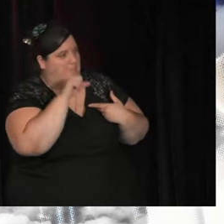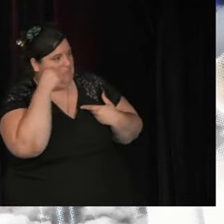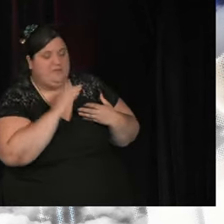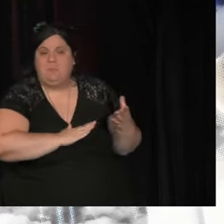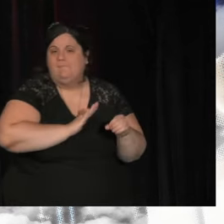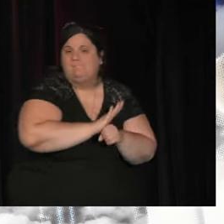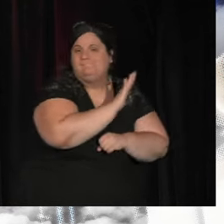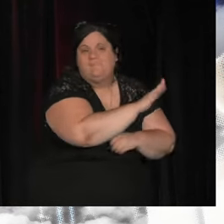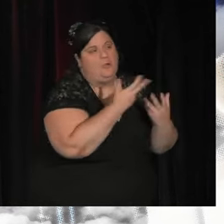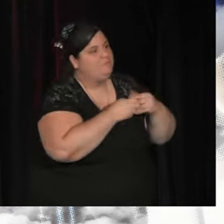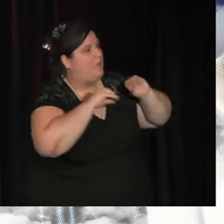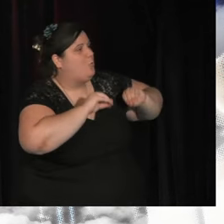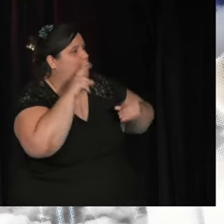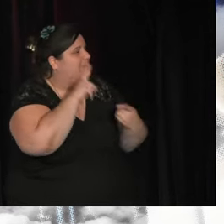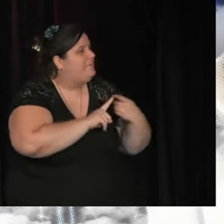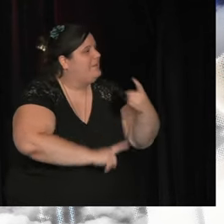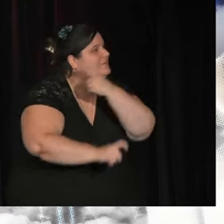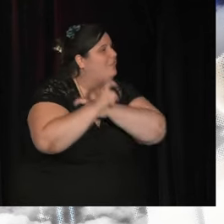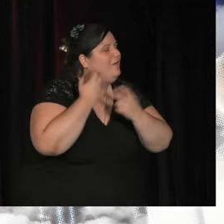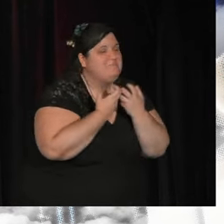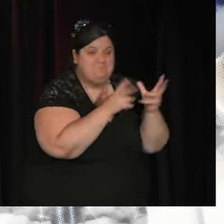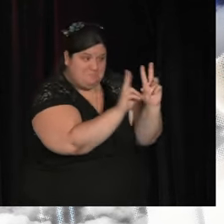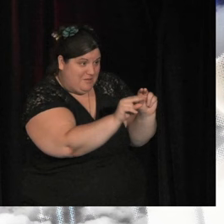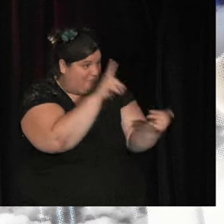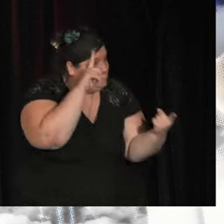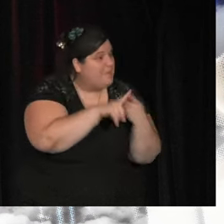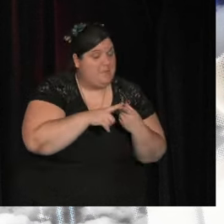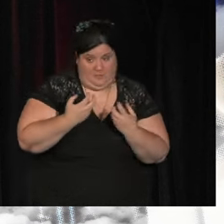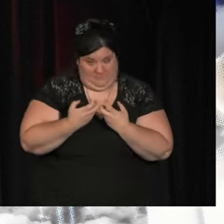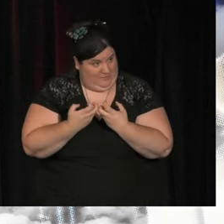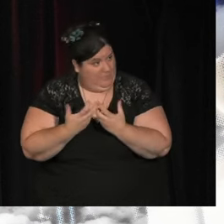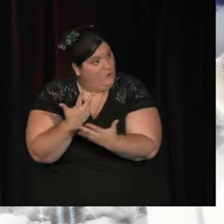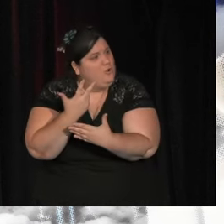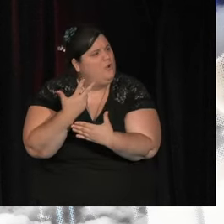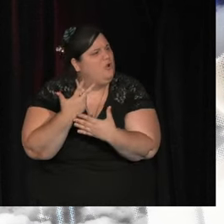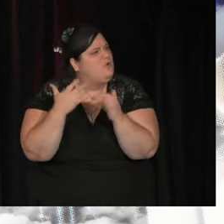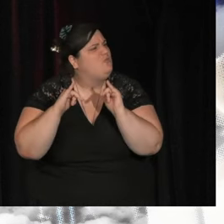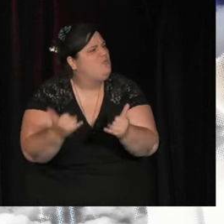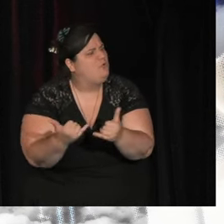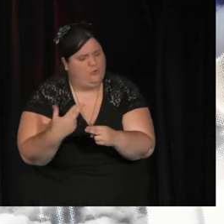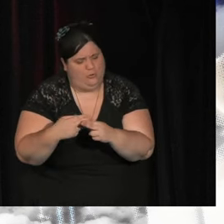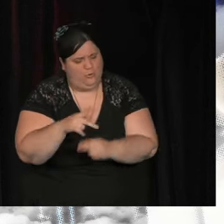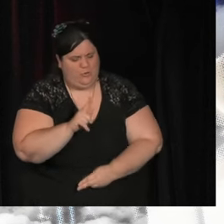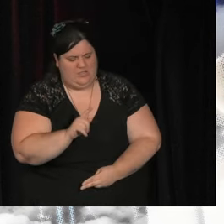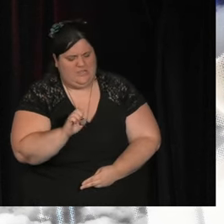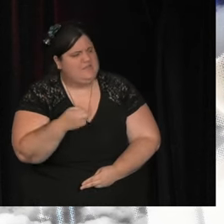jeune et tout, je suis trop dans le move" et je leur parlais de Genshin Impact et ils m'ont regardé tous avec des grands yeux genre "c'est quoi ?" parce qu'effectivement, comme c'est un jeu qui ne fonctionne